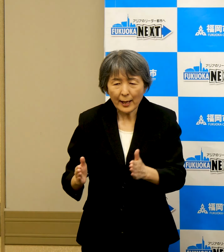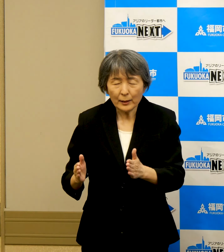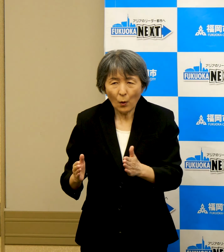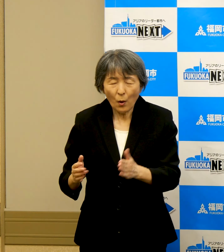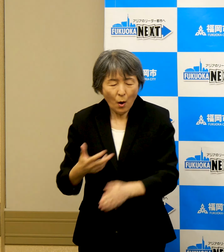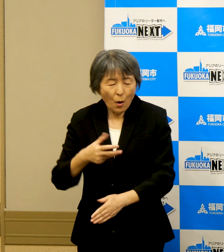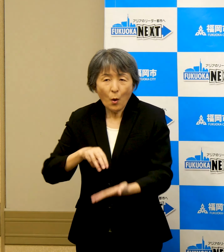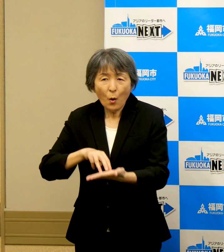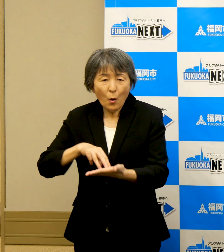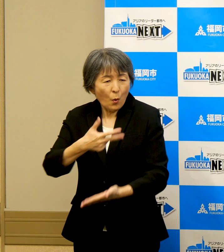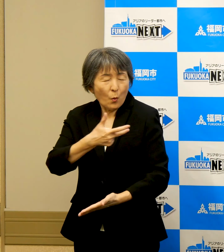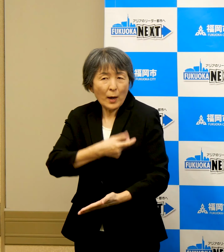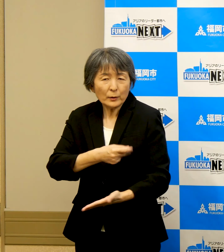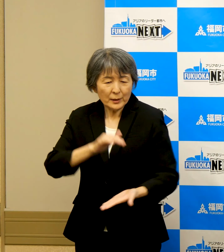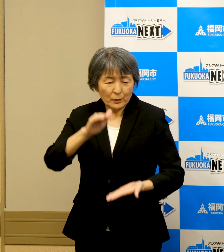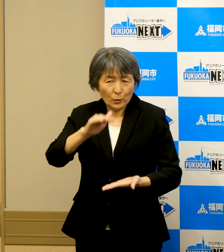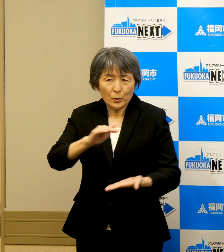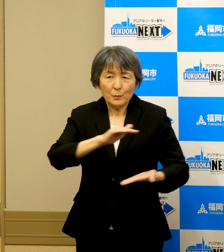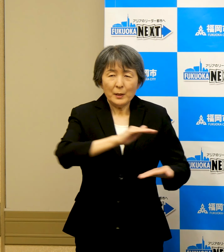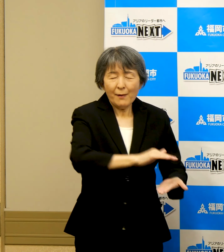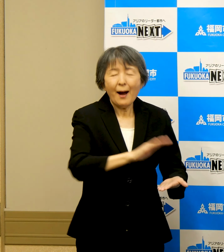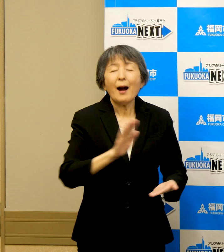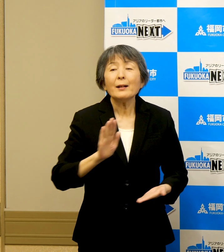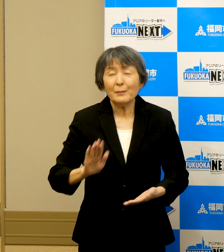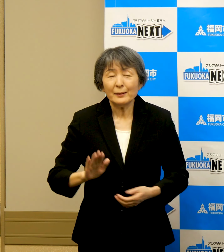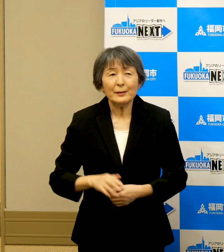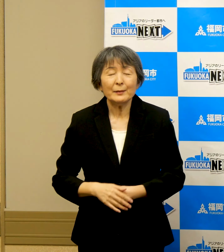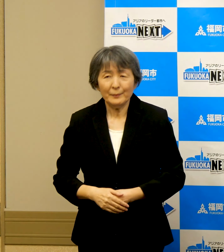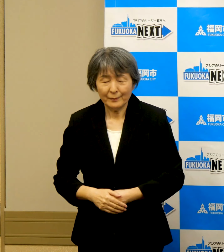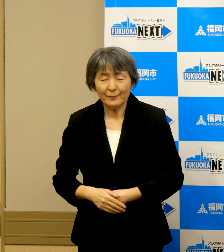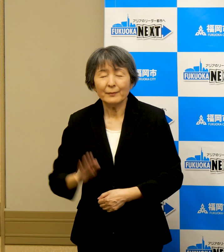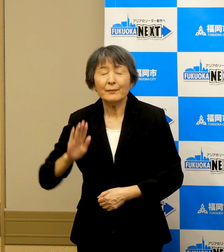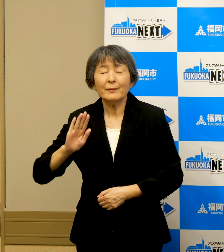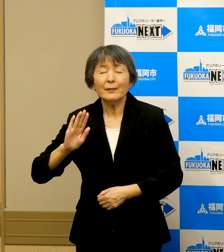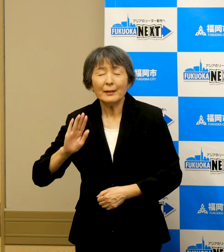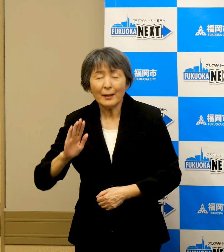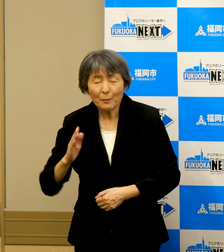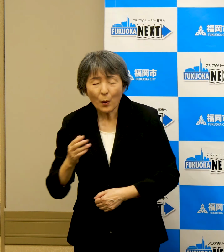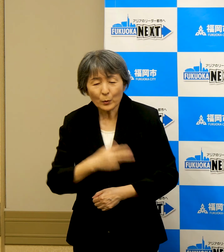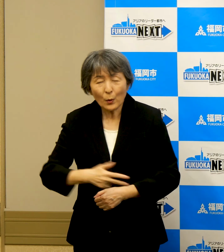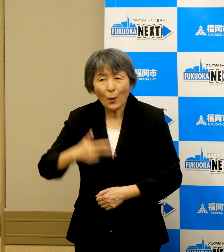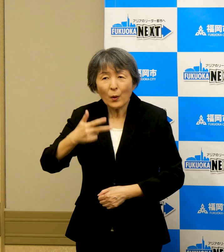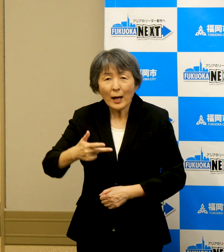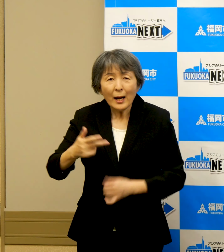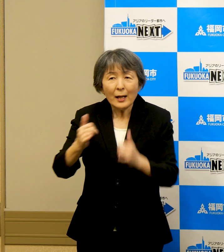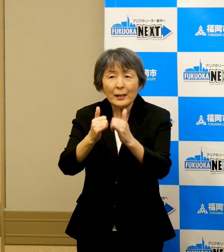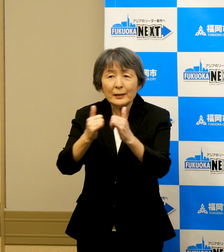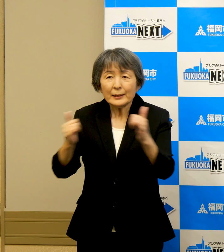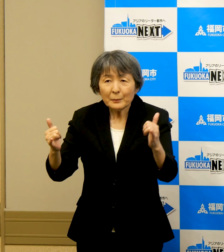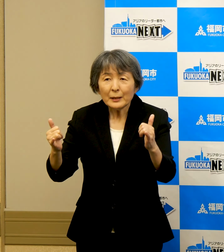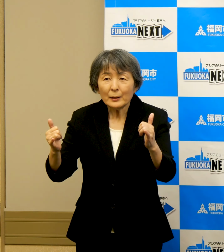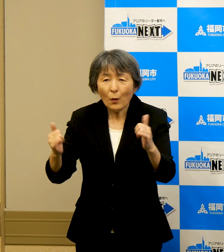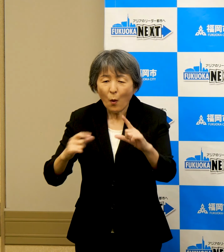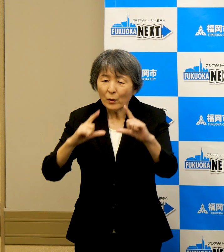これはもう確定で あるんです ただ そもそも福岡市民の何割の人が